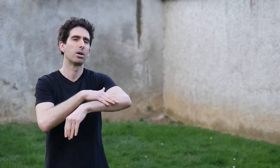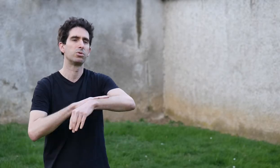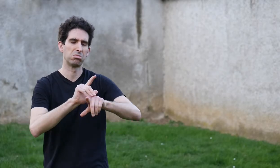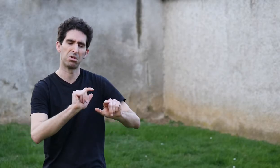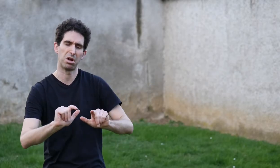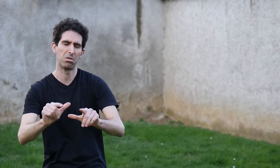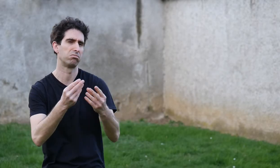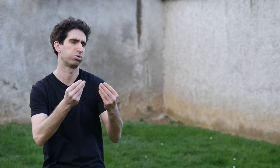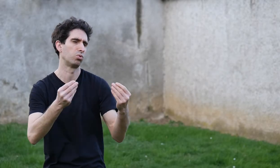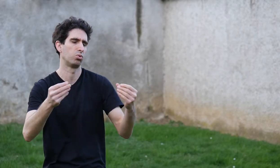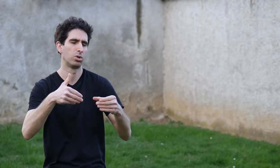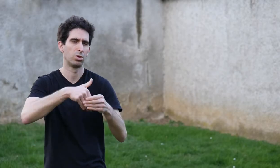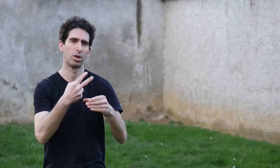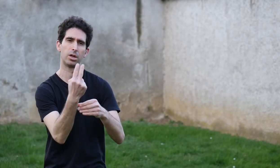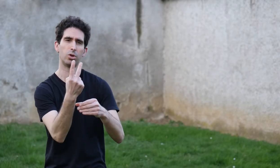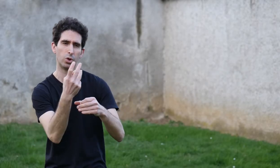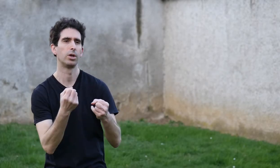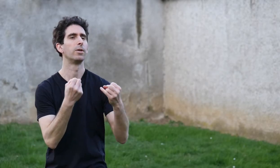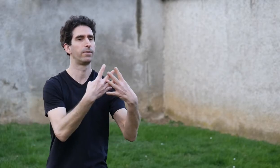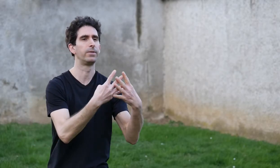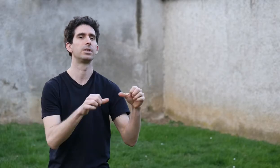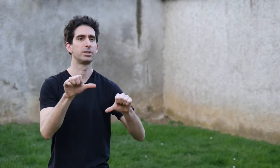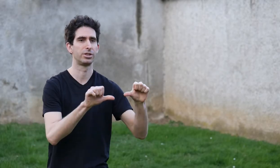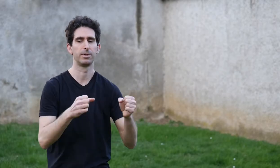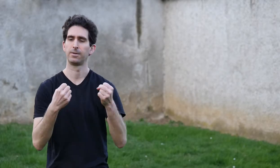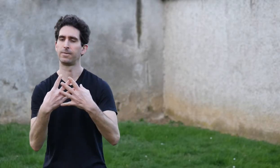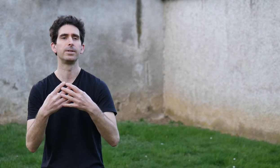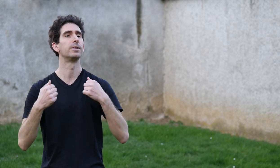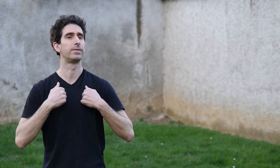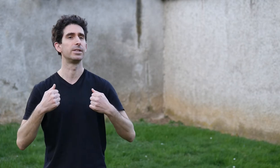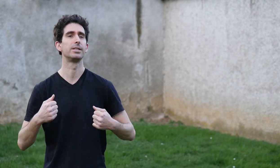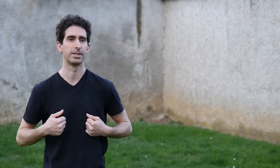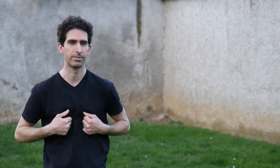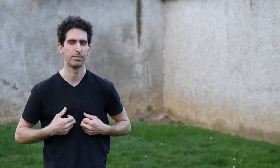Ces deux types de filtre sont présents dans beaucoup de crème solaire.